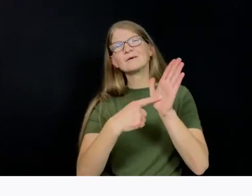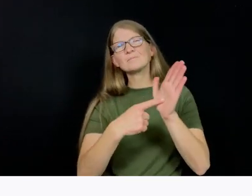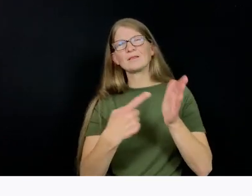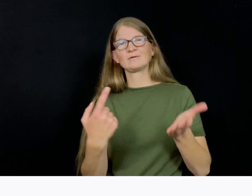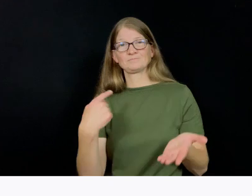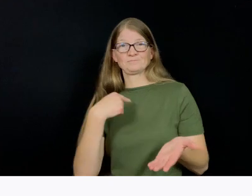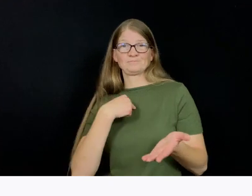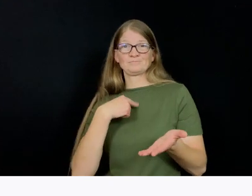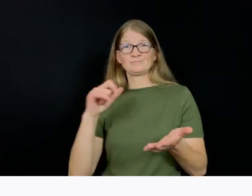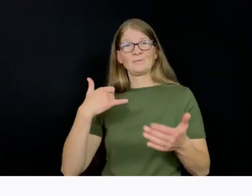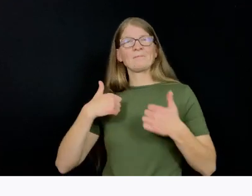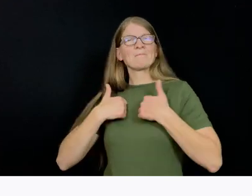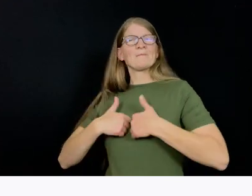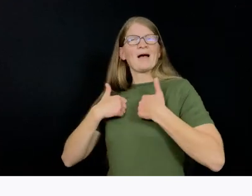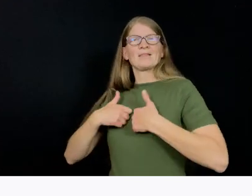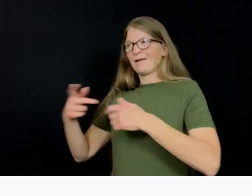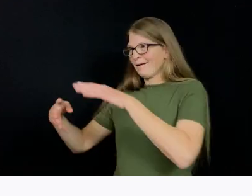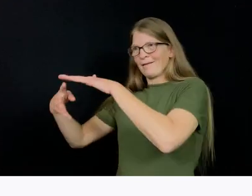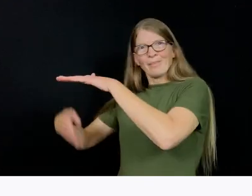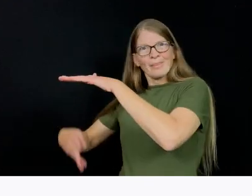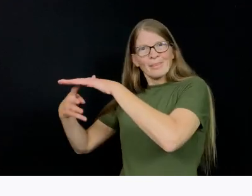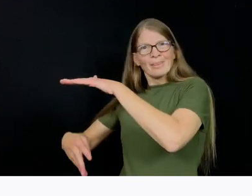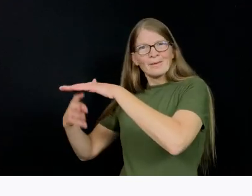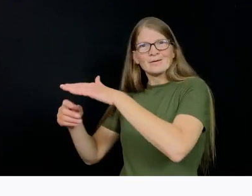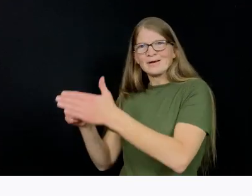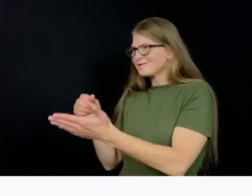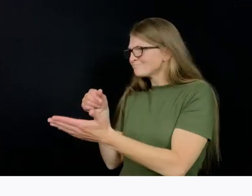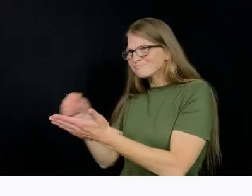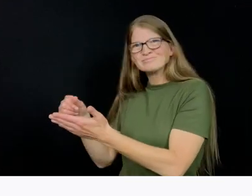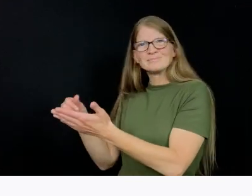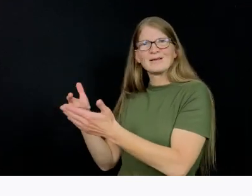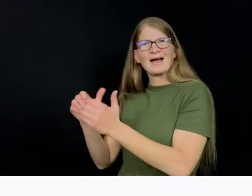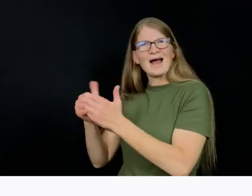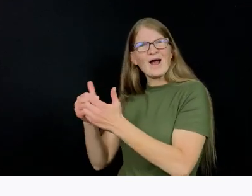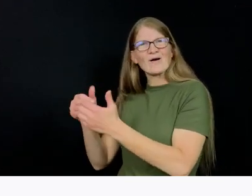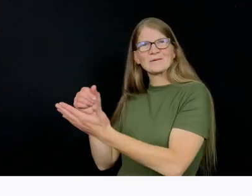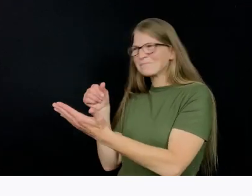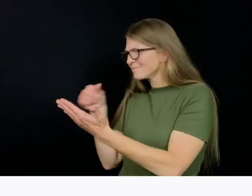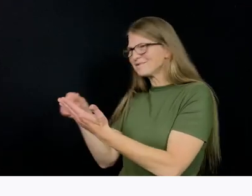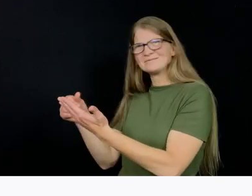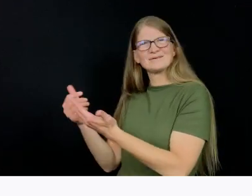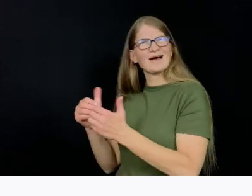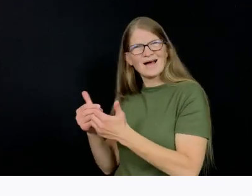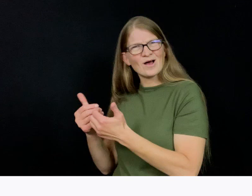عن طريقة سريعة لتصليح قابس حوض الاستحمام الذي يسرّب المياه وهو أحد تلك الأشياء المزعجة التي تحتوي على زر ضغط